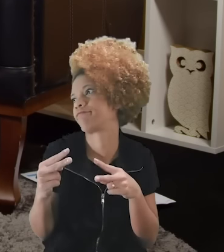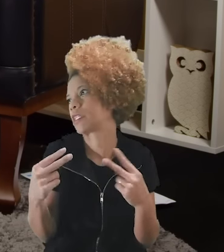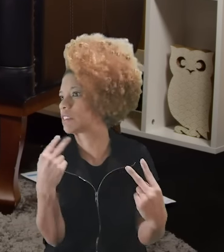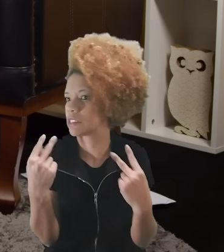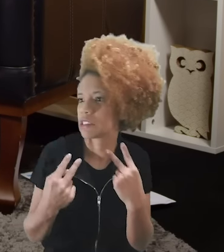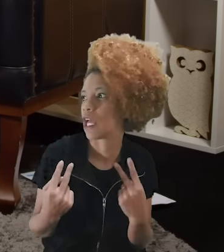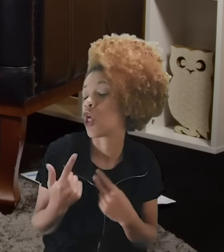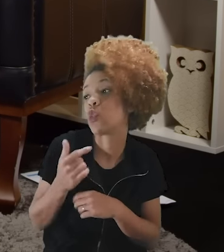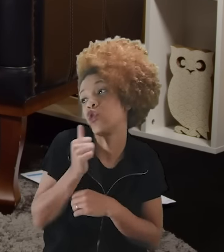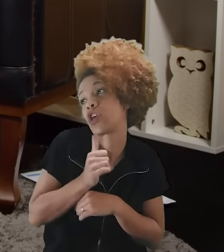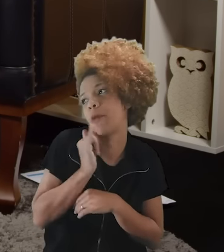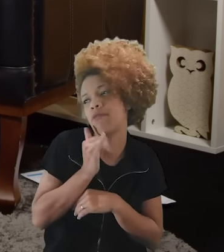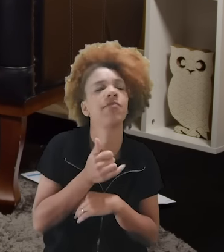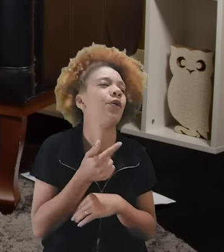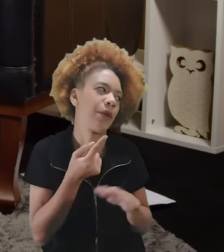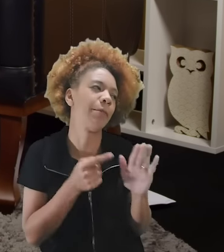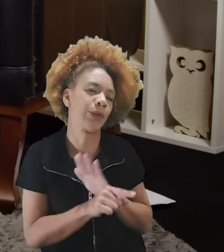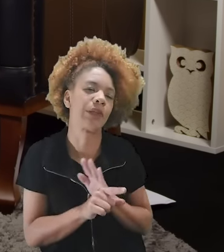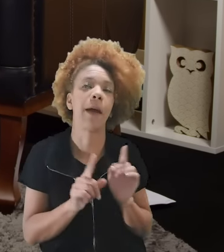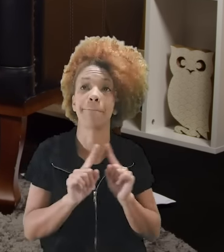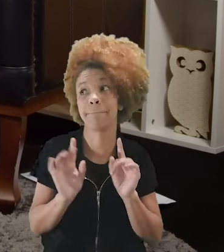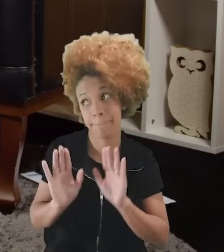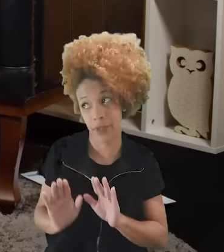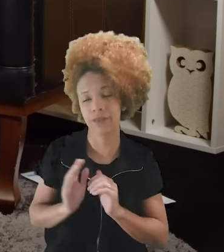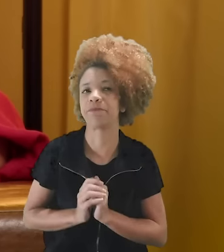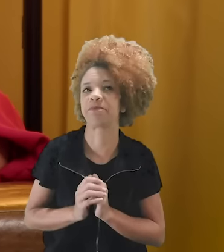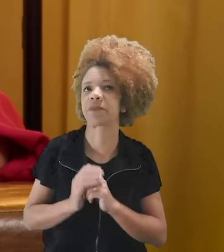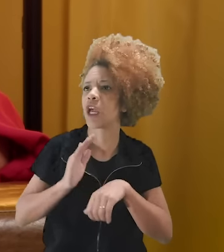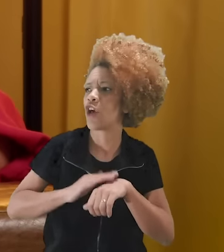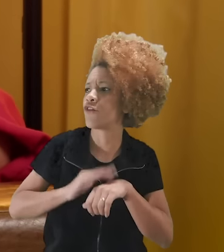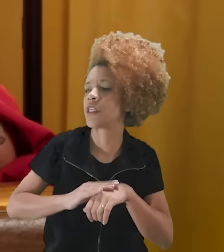ninguém não tinha mulher narrando primeiramente eu ia chegar nesse lugar mas vai então eu fiz fazia